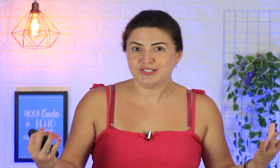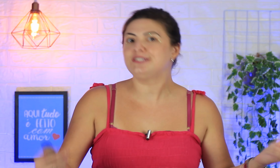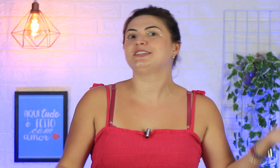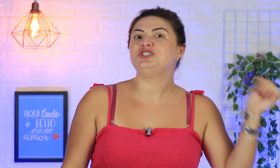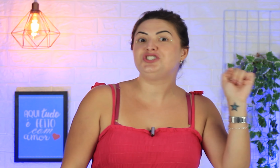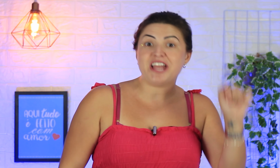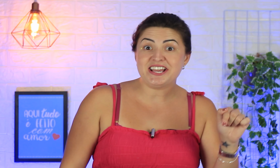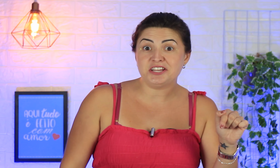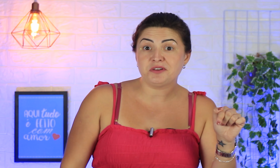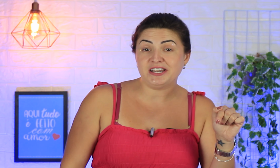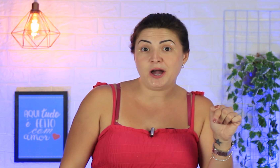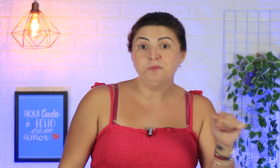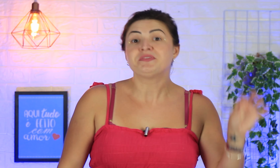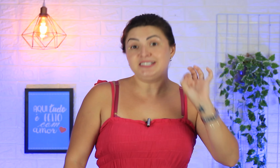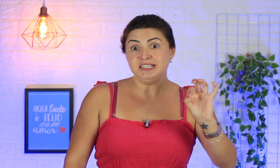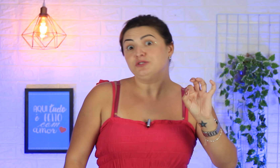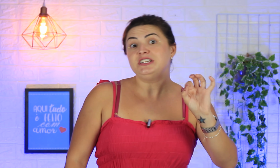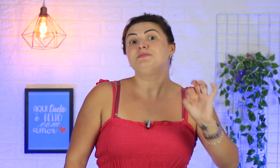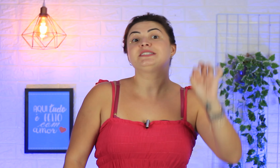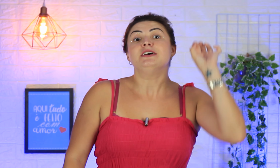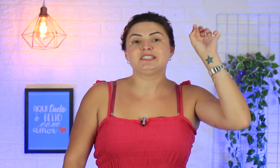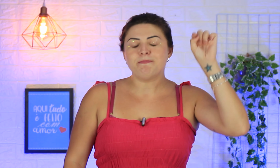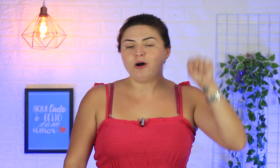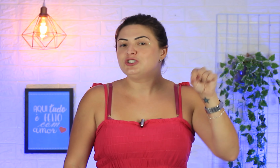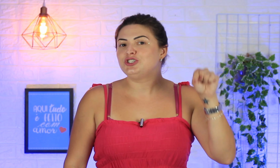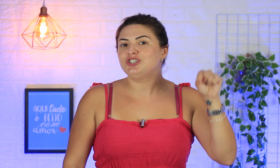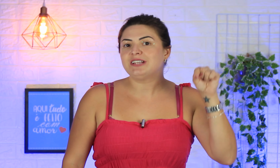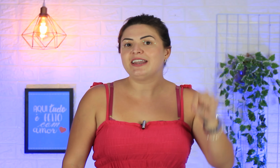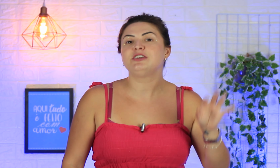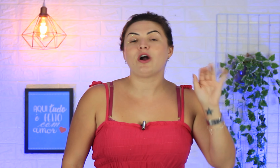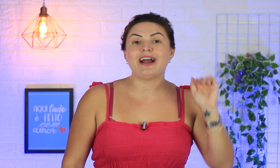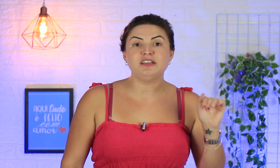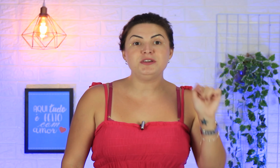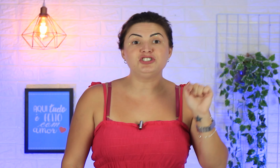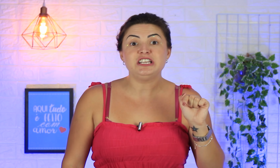vídeos que a gente tem aqui no canal ensinando libras você pode digitar aqui ó academia de